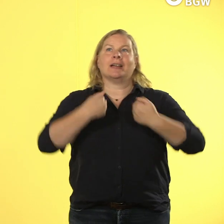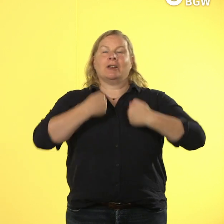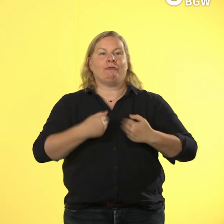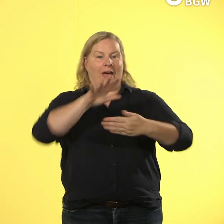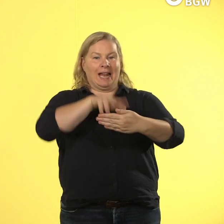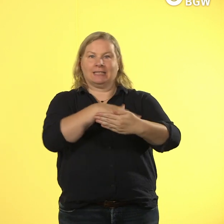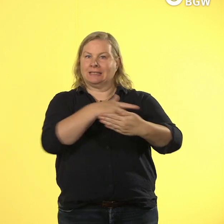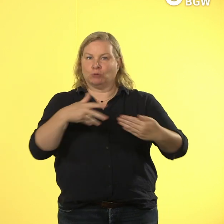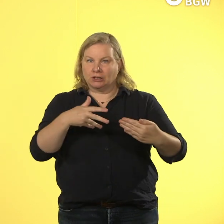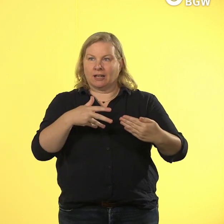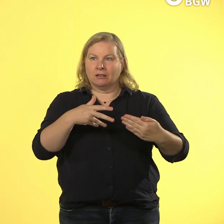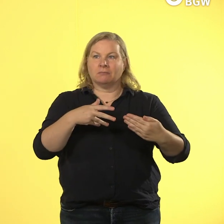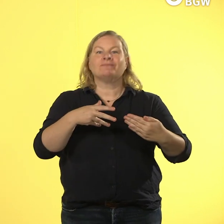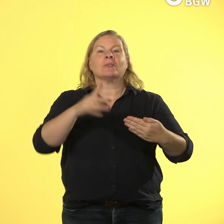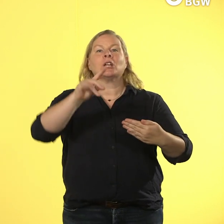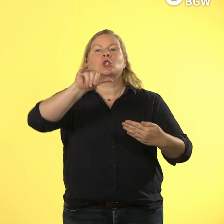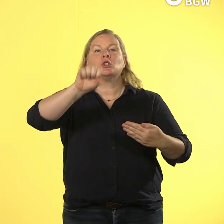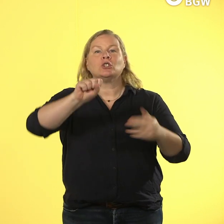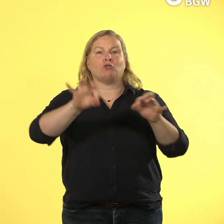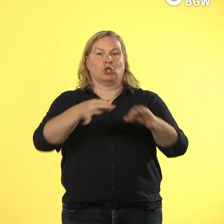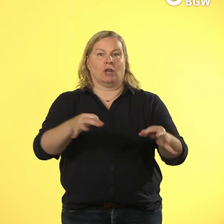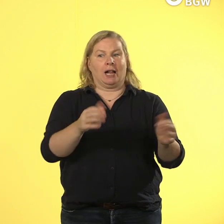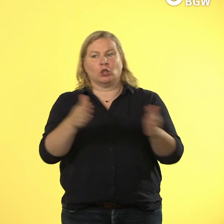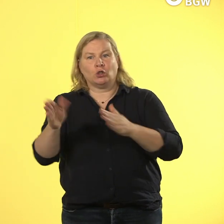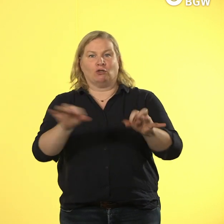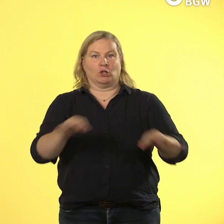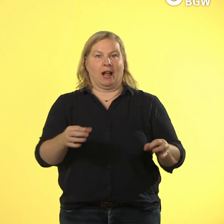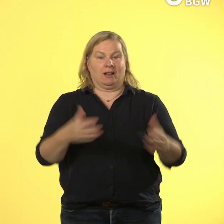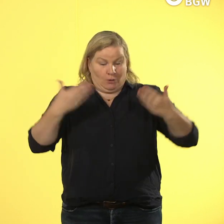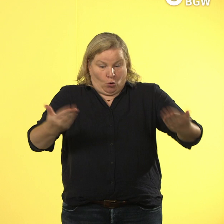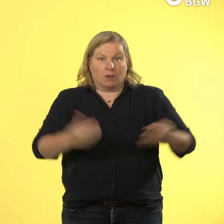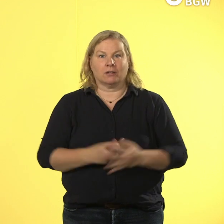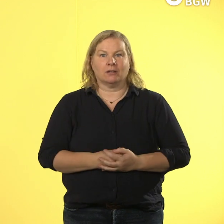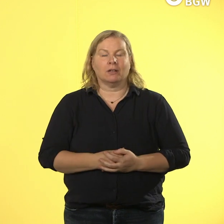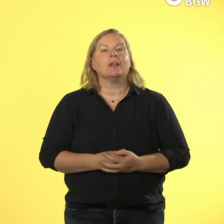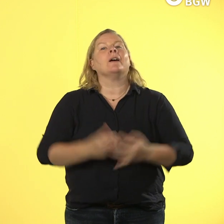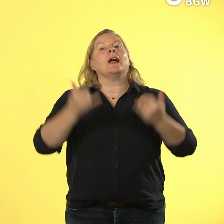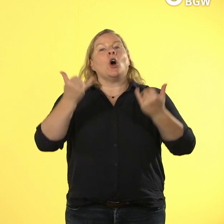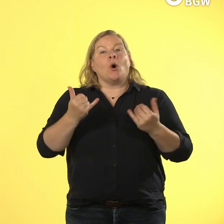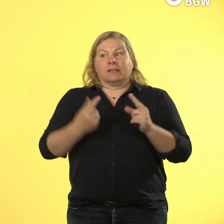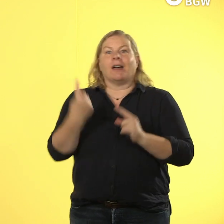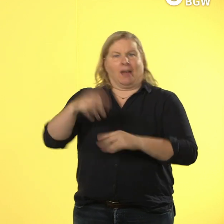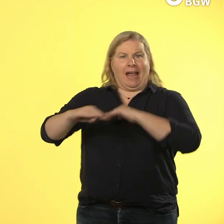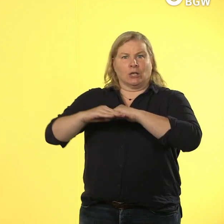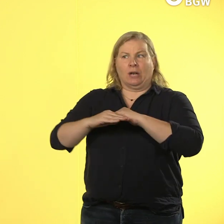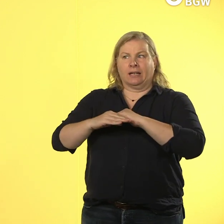Und jetzt gehe ich zu Ihnen. Sie sind die eine Kollegin, die noch auf meiner Seite ist, obwohl ich mich so daneben benehme, und sage: "Mensch, findest du das nicht auch so bescheuert,